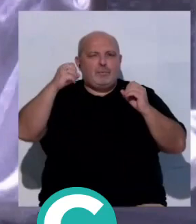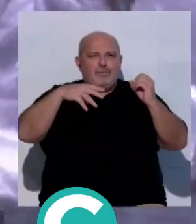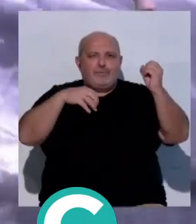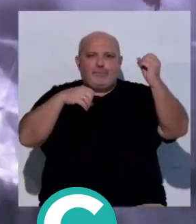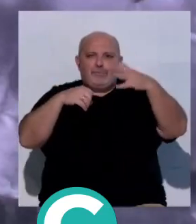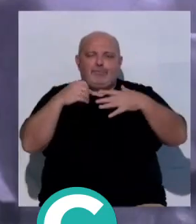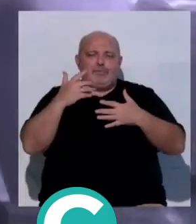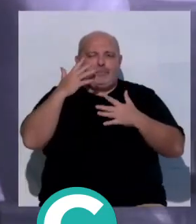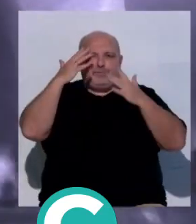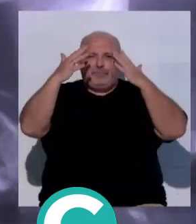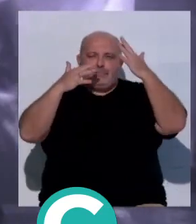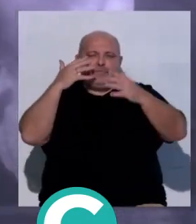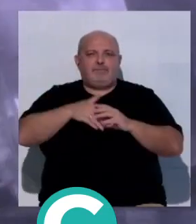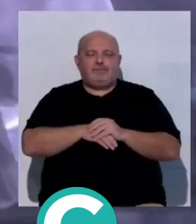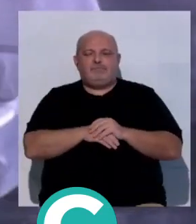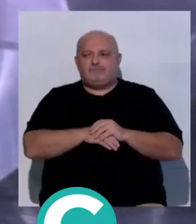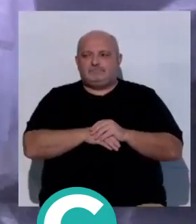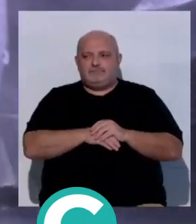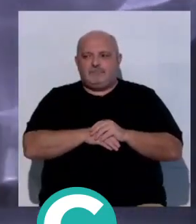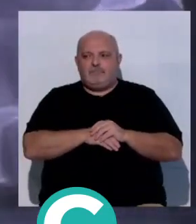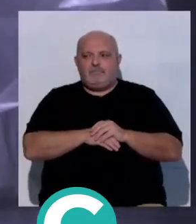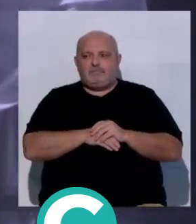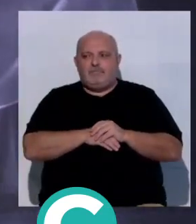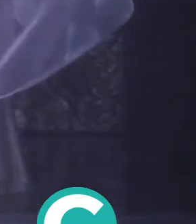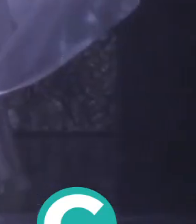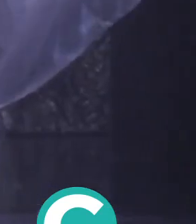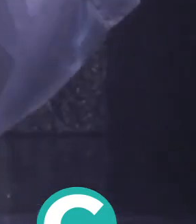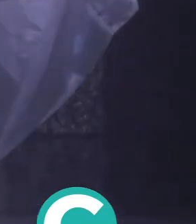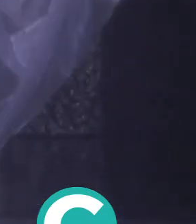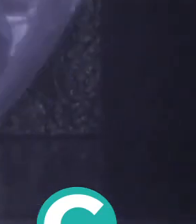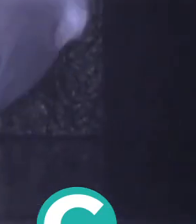alucinaciones